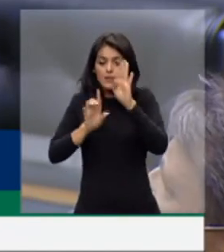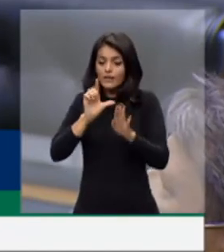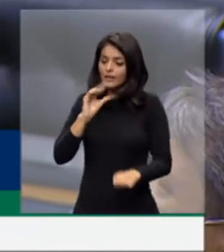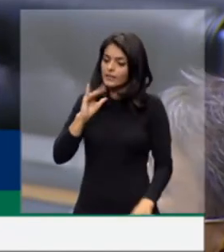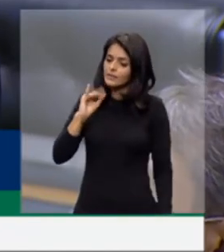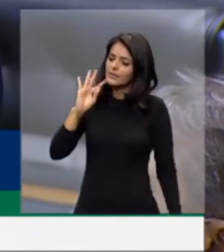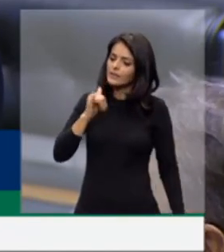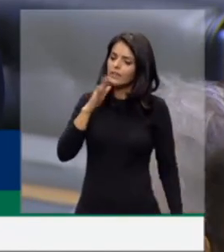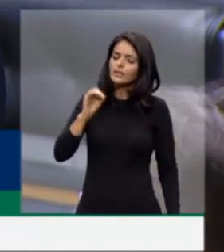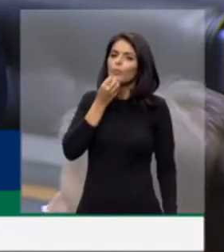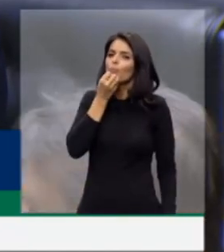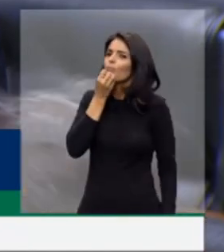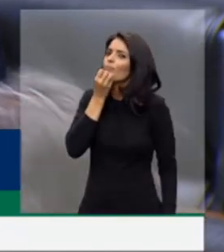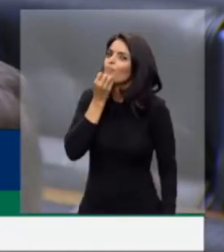SEMANA PASSADA E AGORA ESTÁ